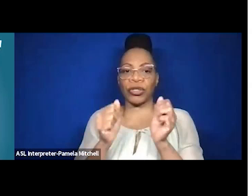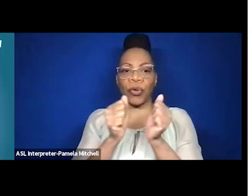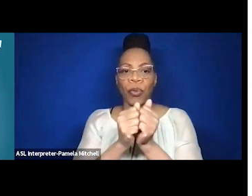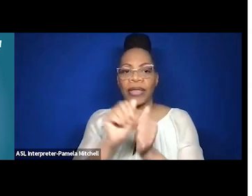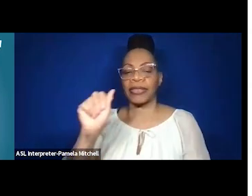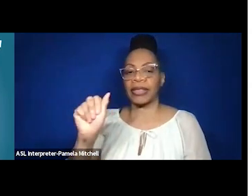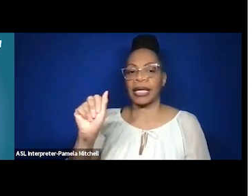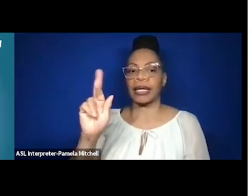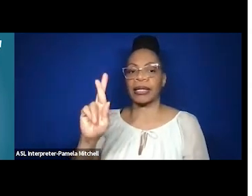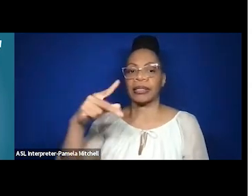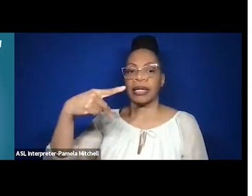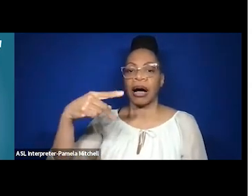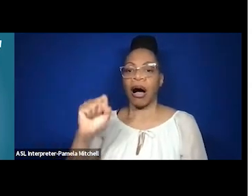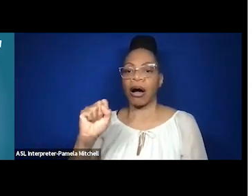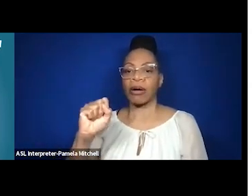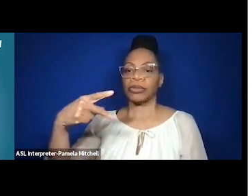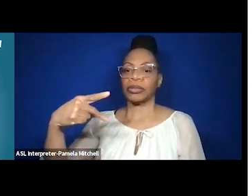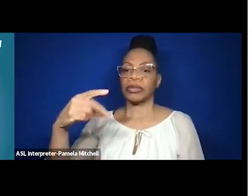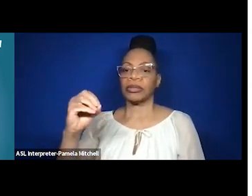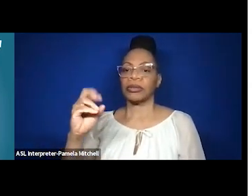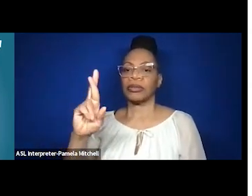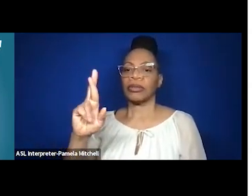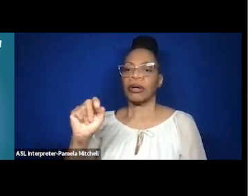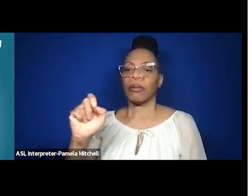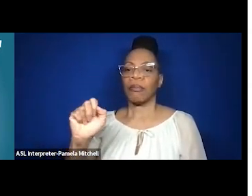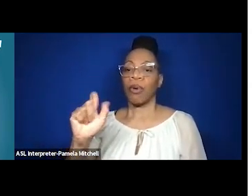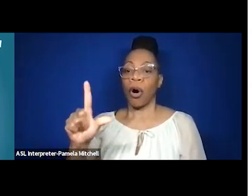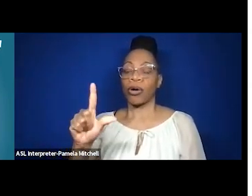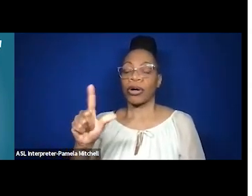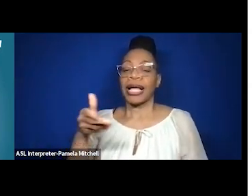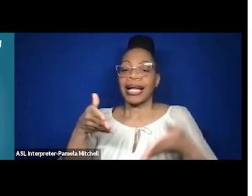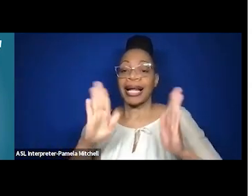Y esto les da acceso a las designaciones actuales de reclamantes,